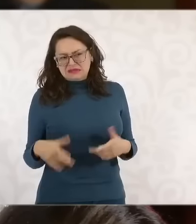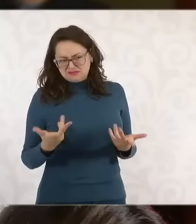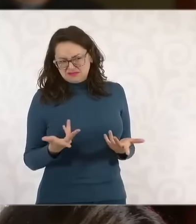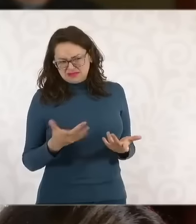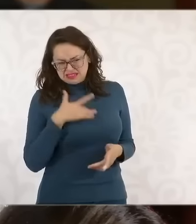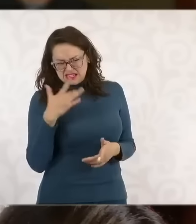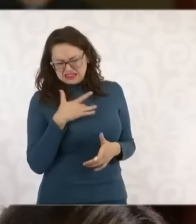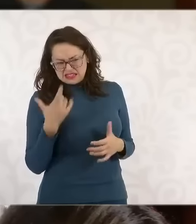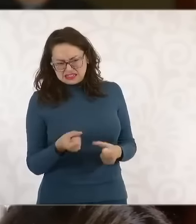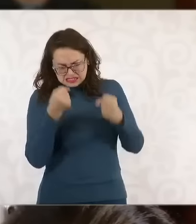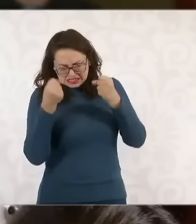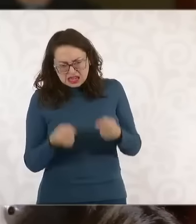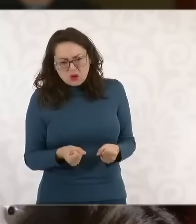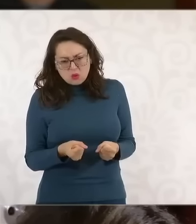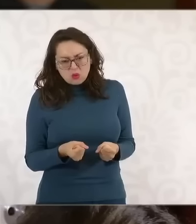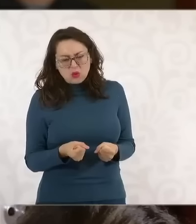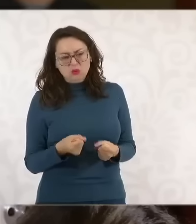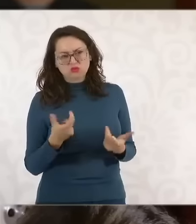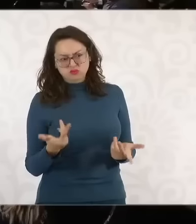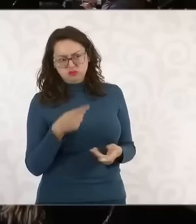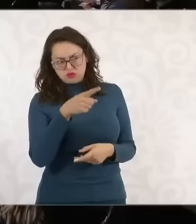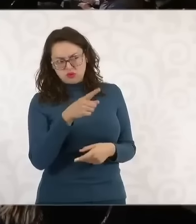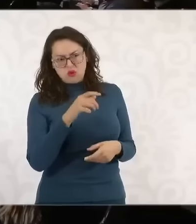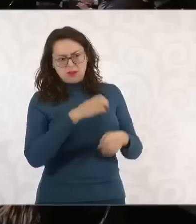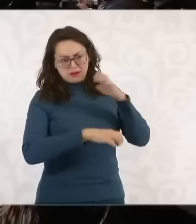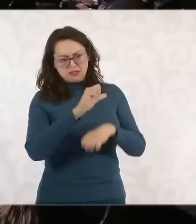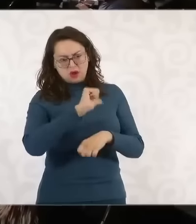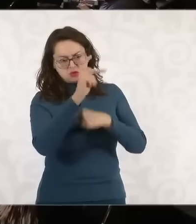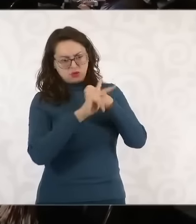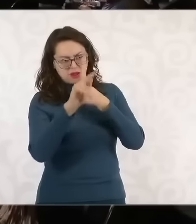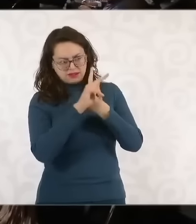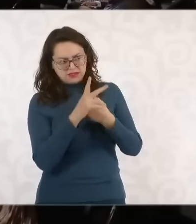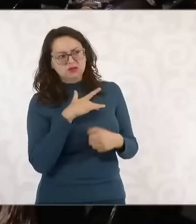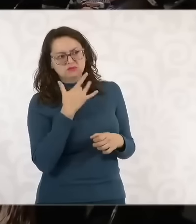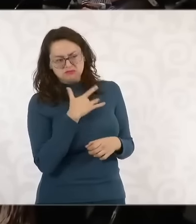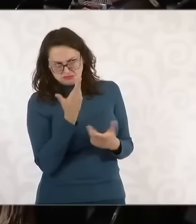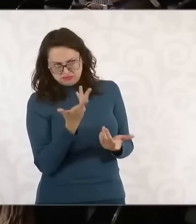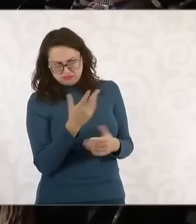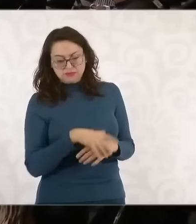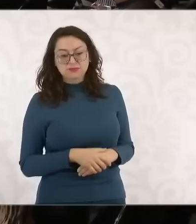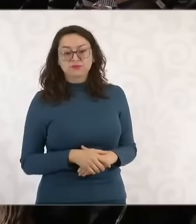eh sobre todo pues para empresas extranjeras? Muchas gracias. Muchas gracias por la pregunta.